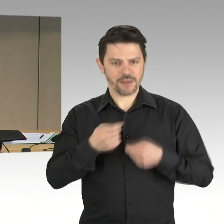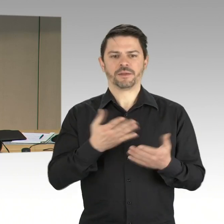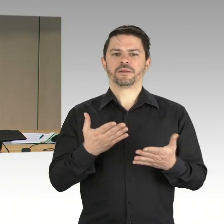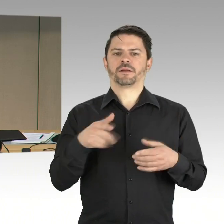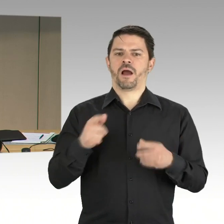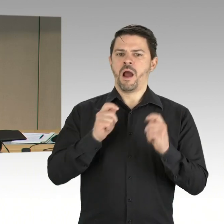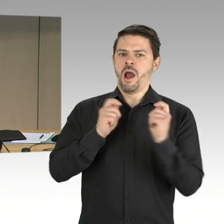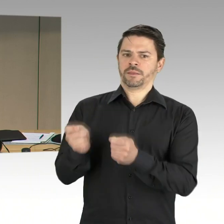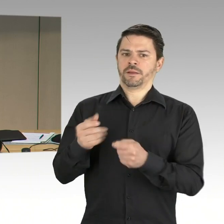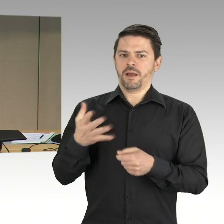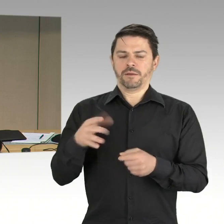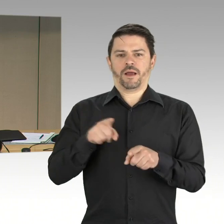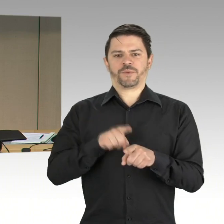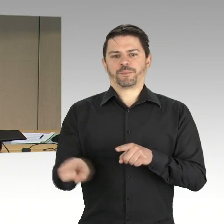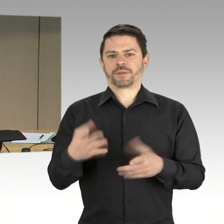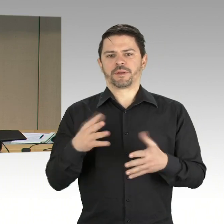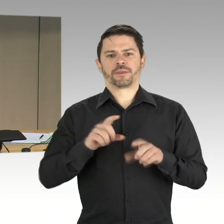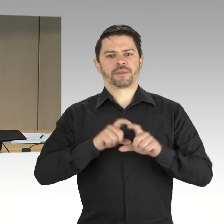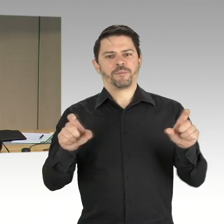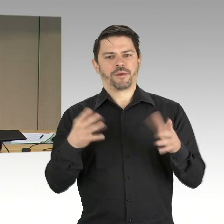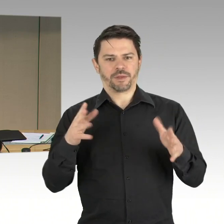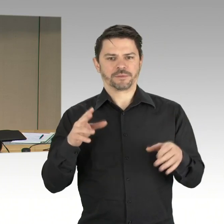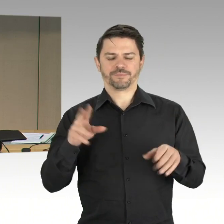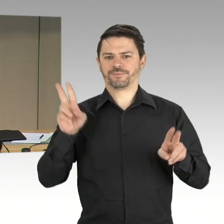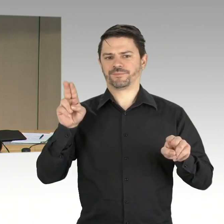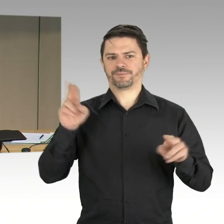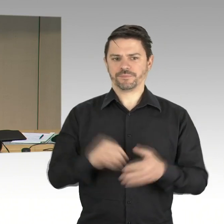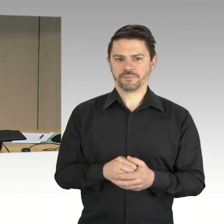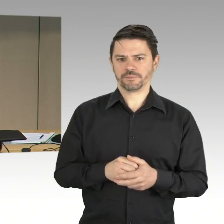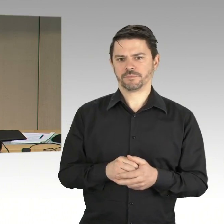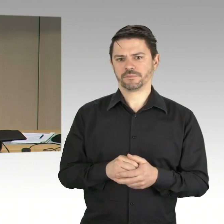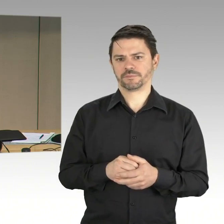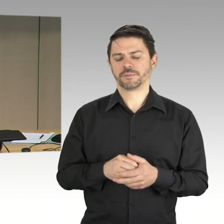das zeigt, dass Regieren nicht jeder kann". Eine einvernehmliche Verständigung der Fraktionen